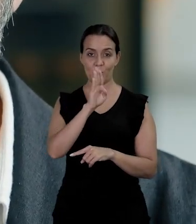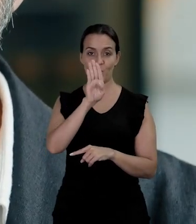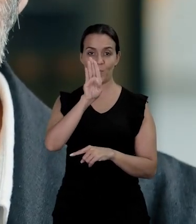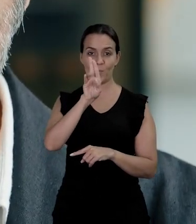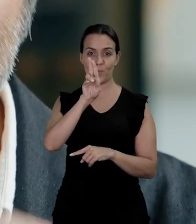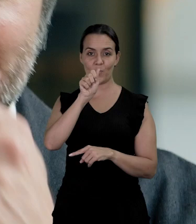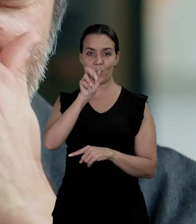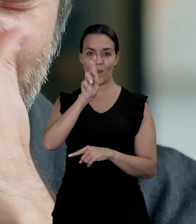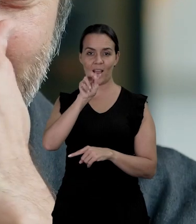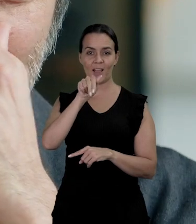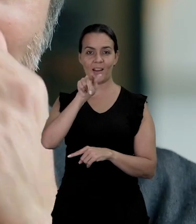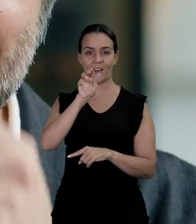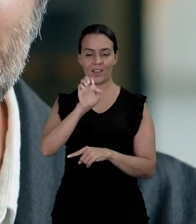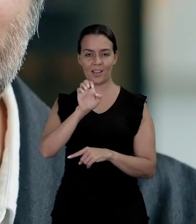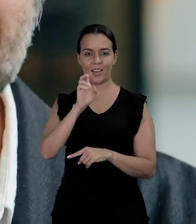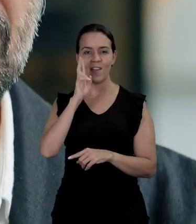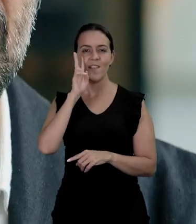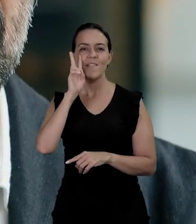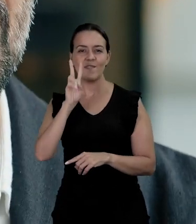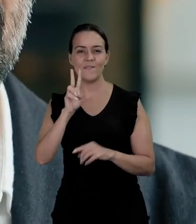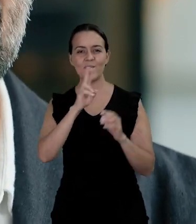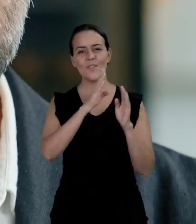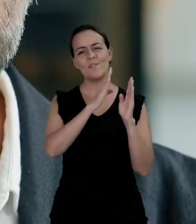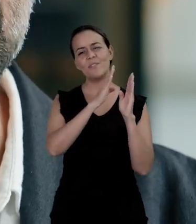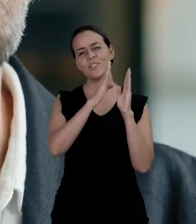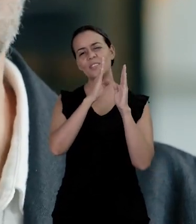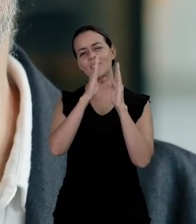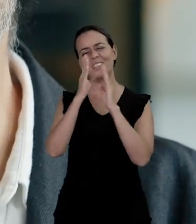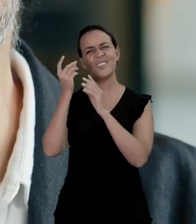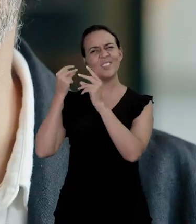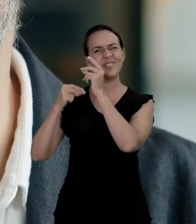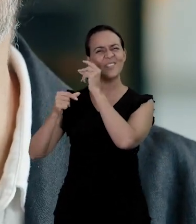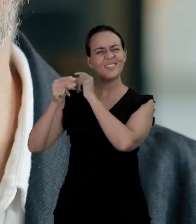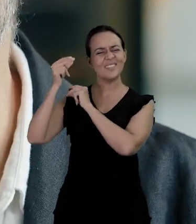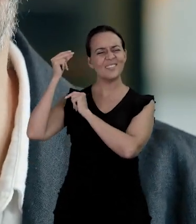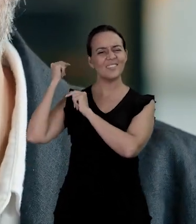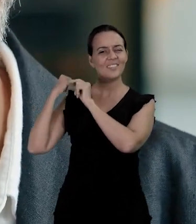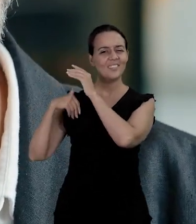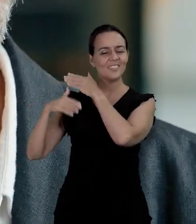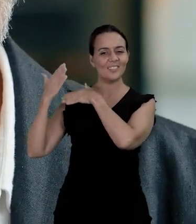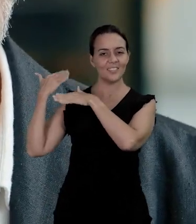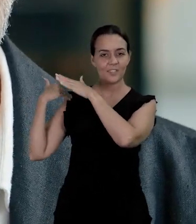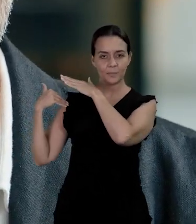Foi o João Wainer que fez esse vídeo, há muitos anos, e para ele era uma novidade, porque o Chico Buarque,